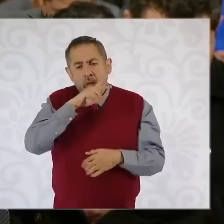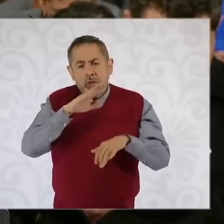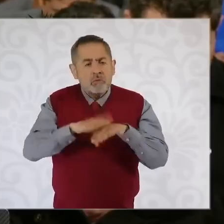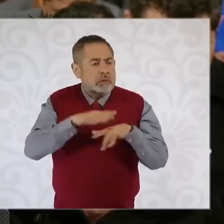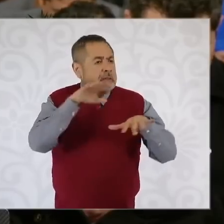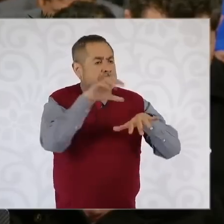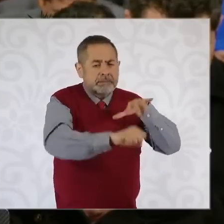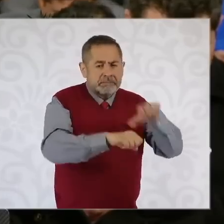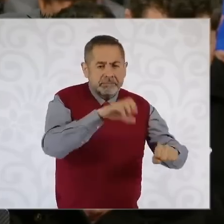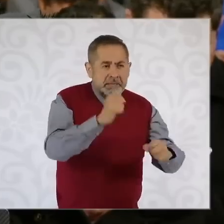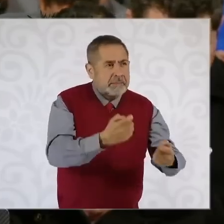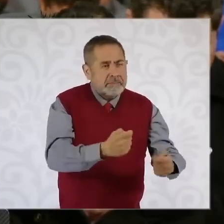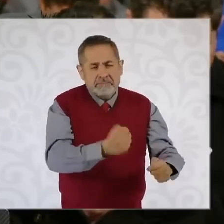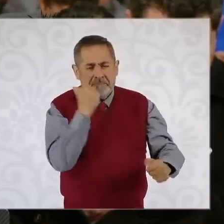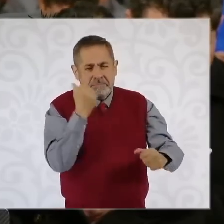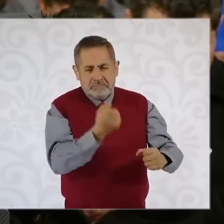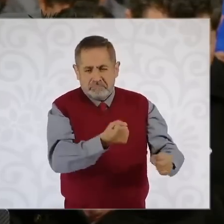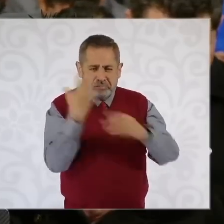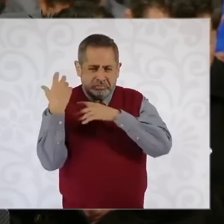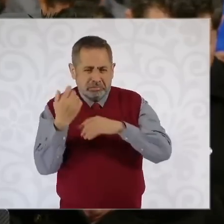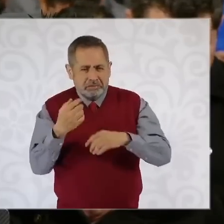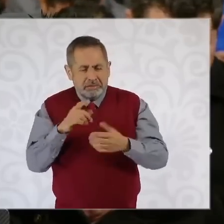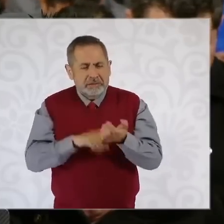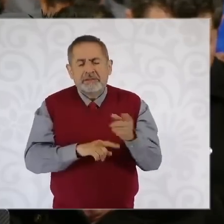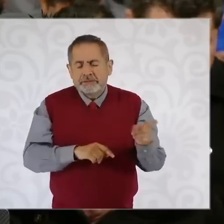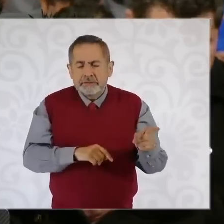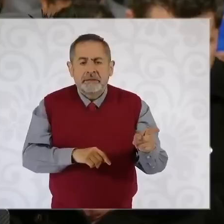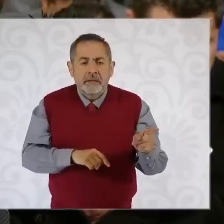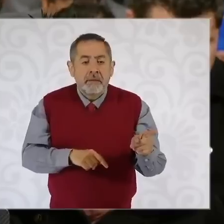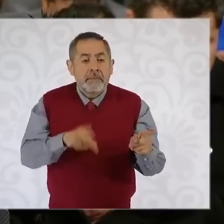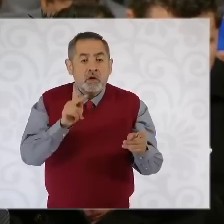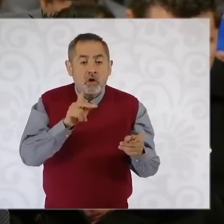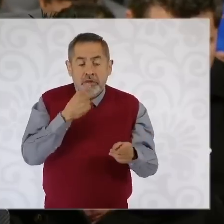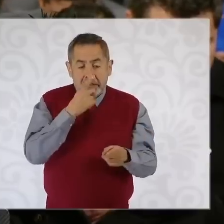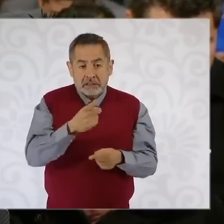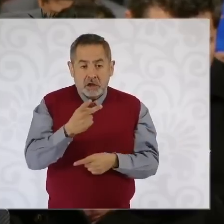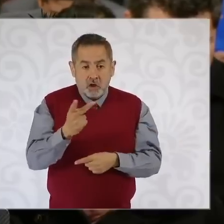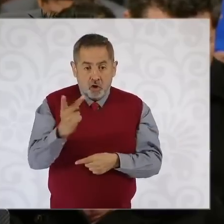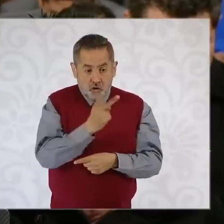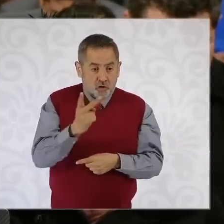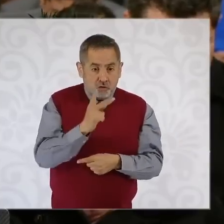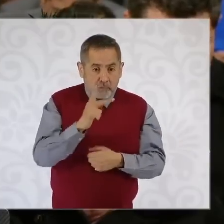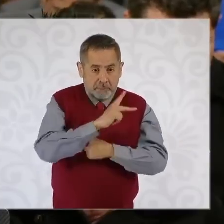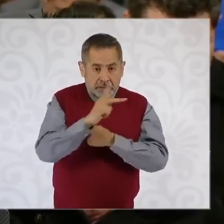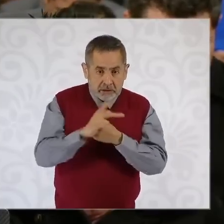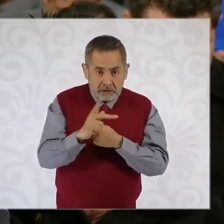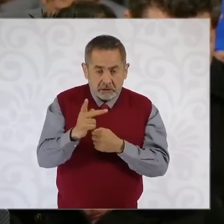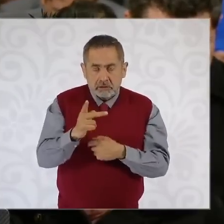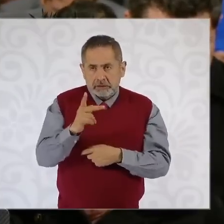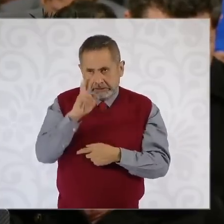no Pero ellos dicen que los dos países y con el respeto que usted me merece a su investidura lo